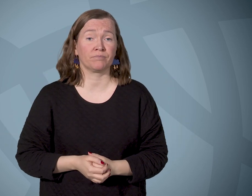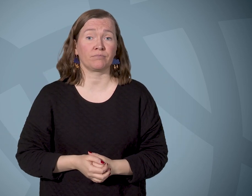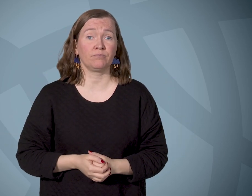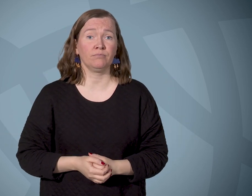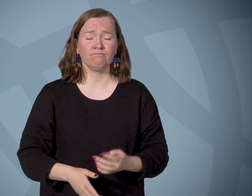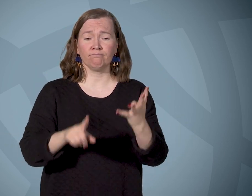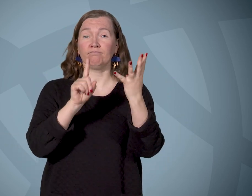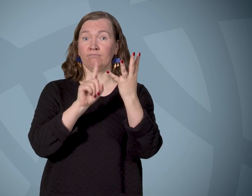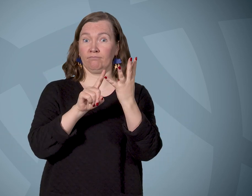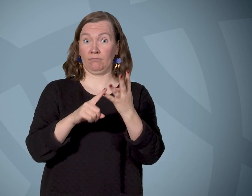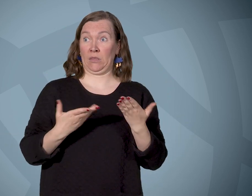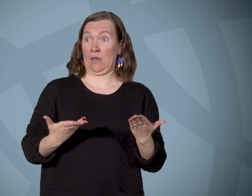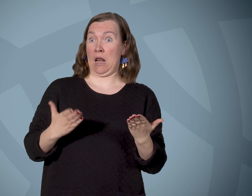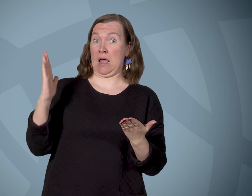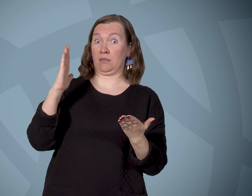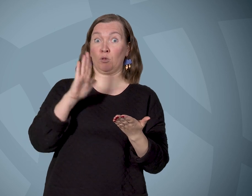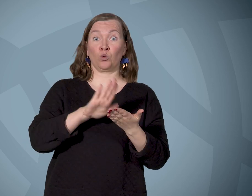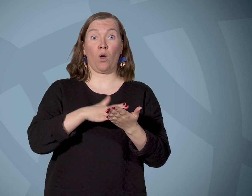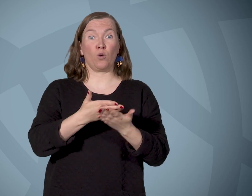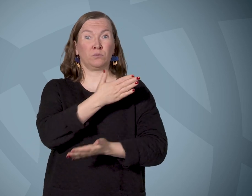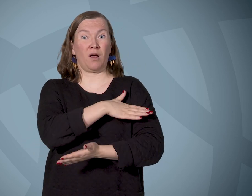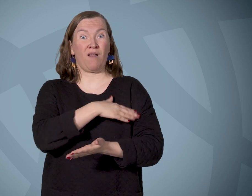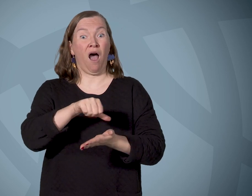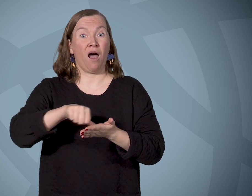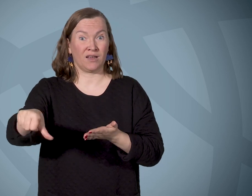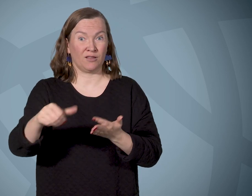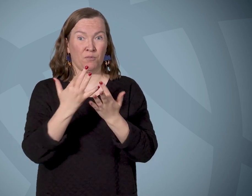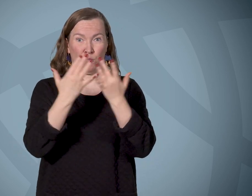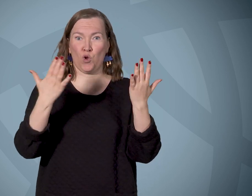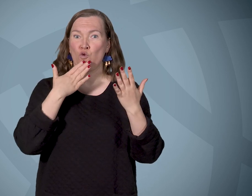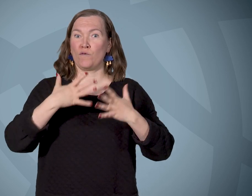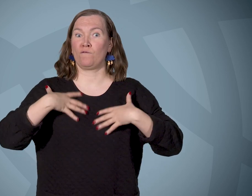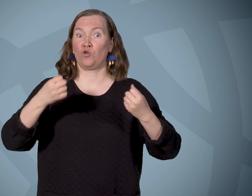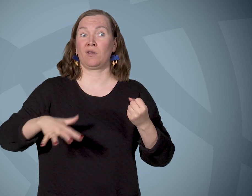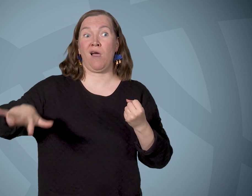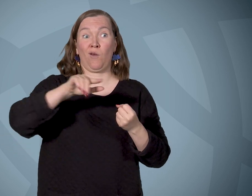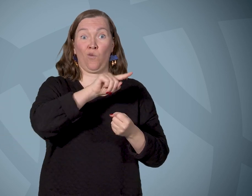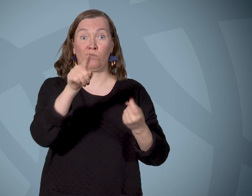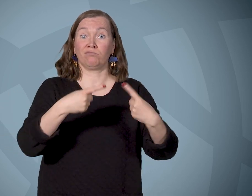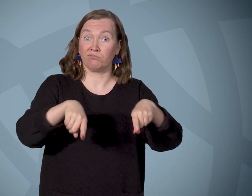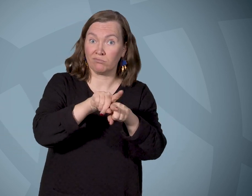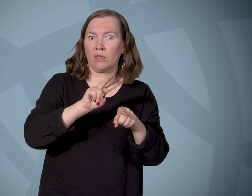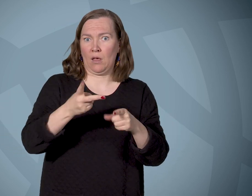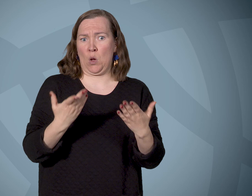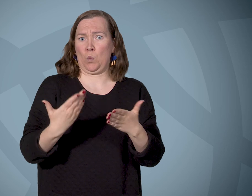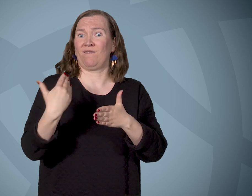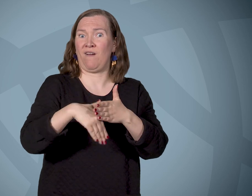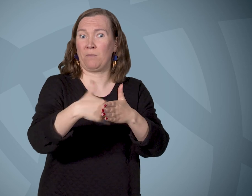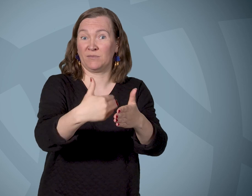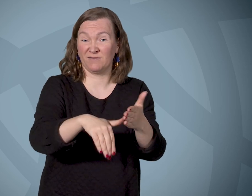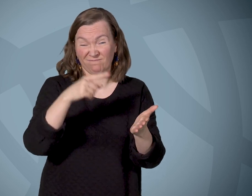Tällä hetkellä tulkkauspalveluiden hankinta on monella hyvinvointialueella toteutettu tai valmistelussa -